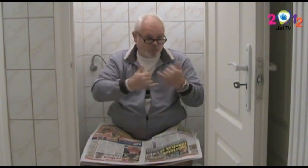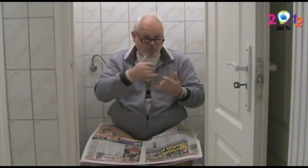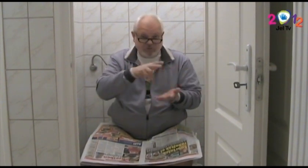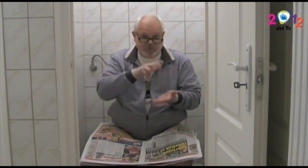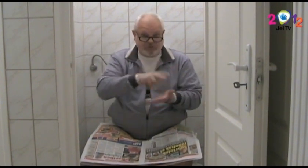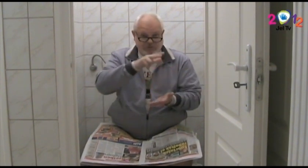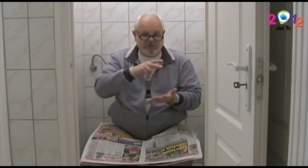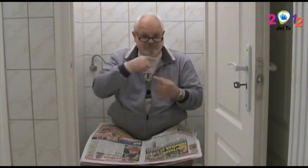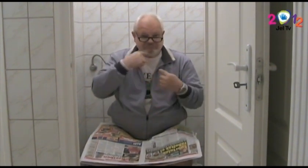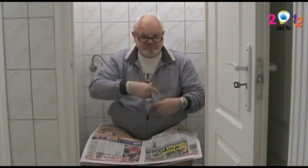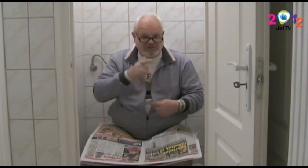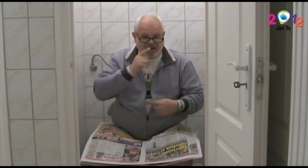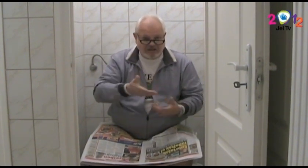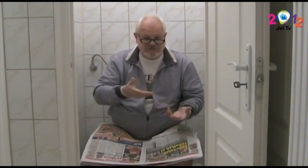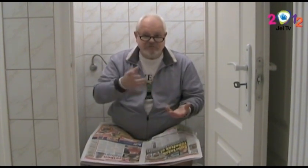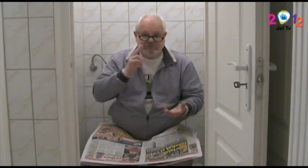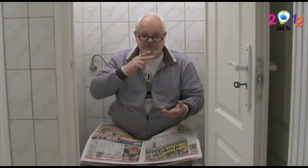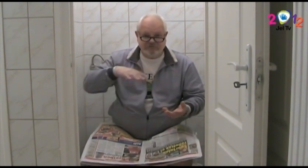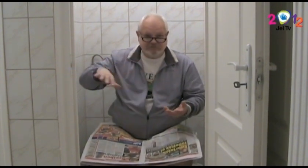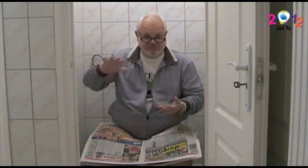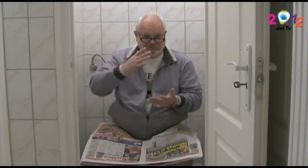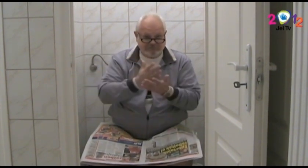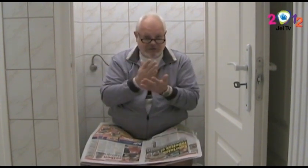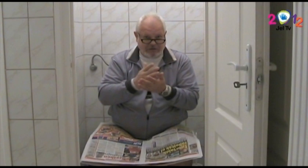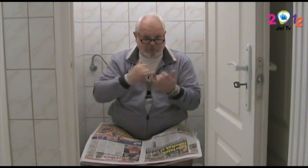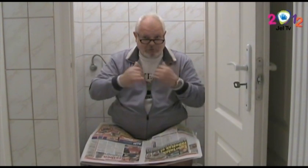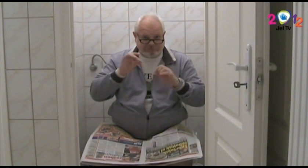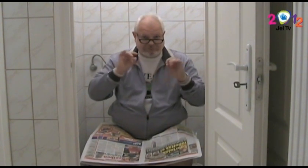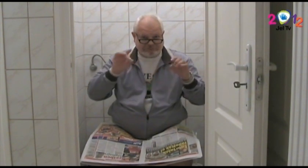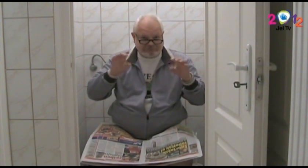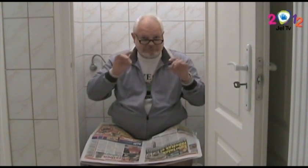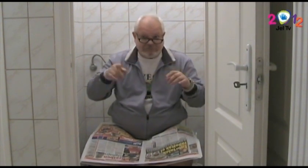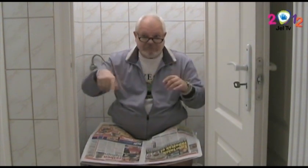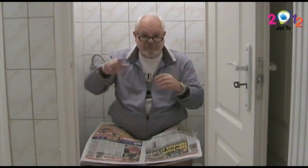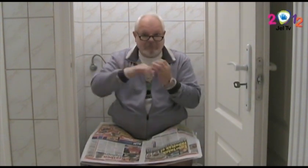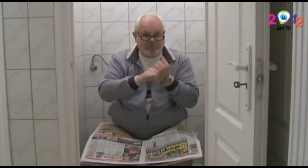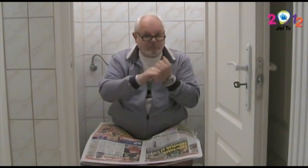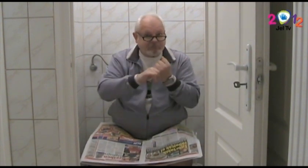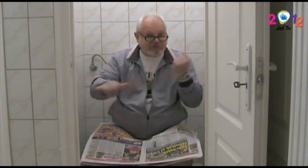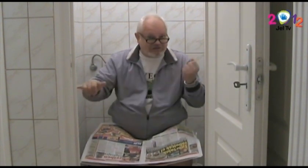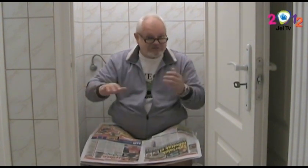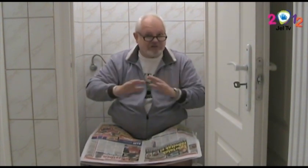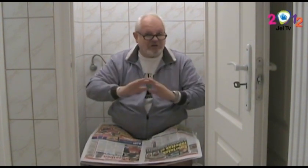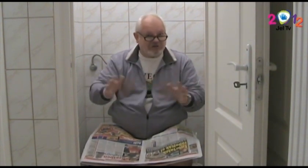Most eldöntötték, igen, elveszik. Mindenki beszart.